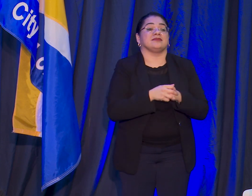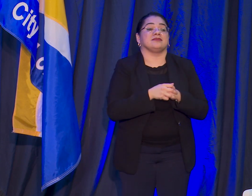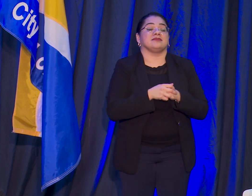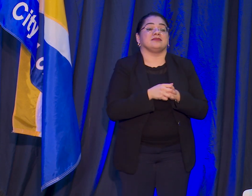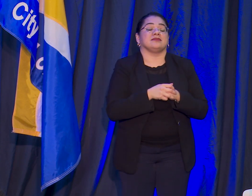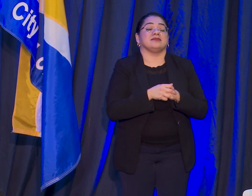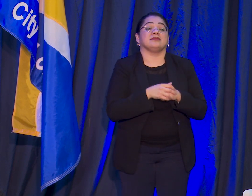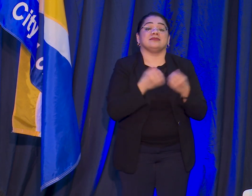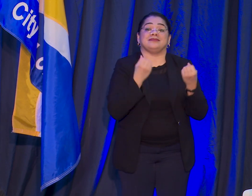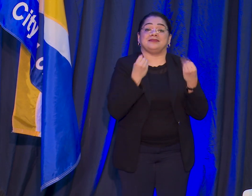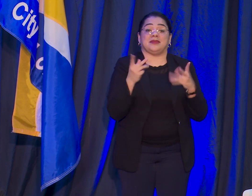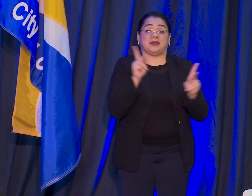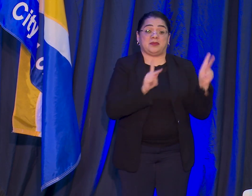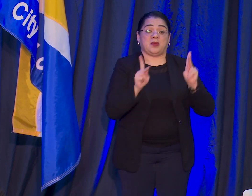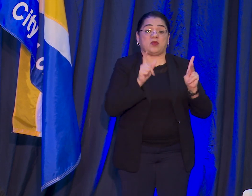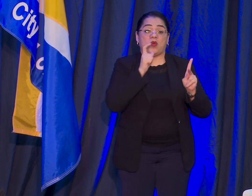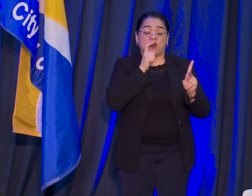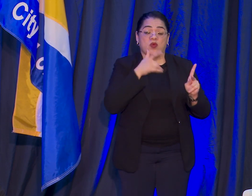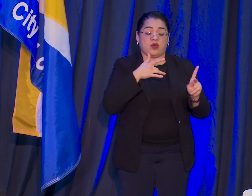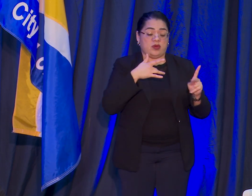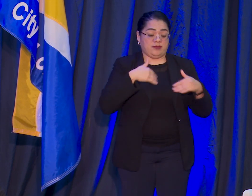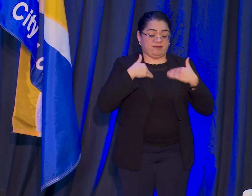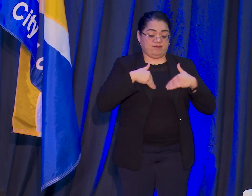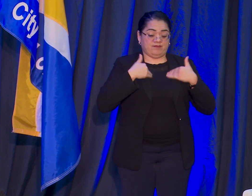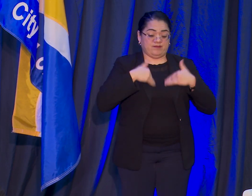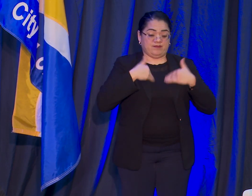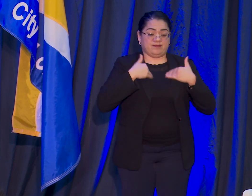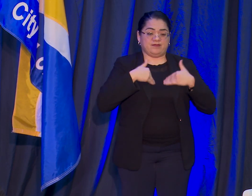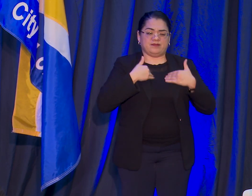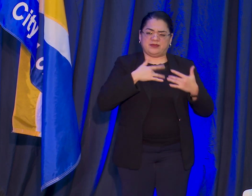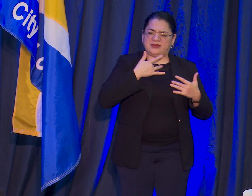que las personas que tienen cito mess respiratory 'as case unless las cuales